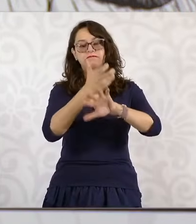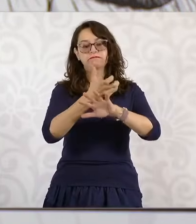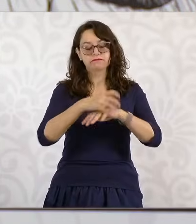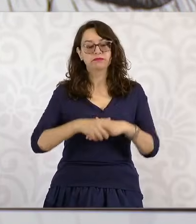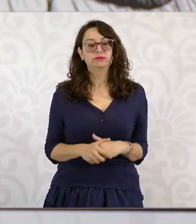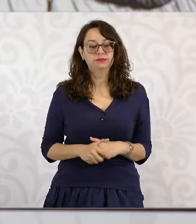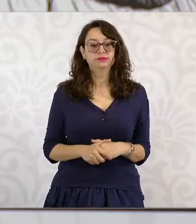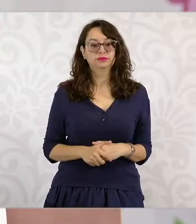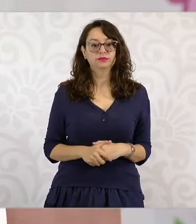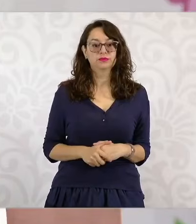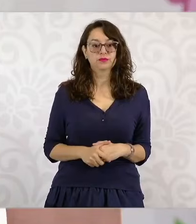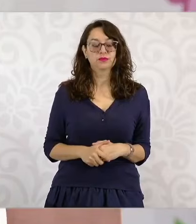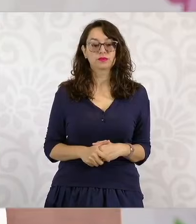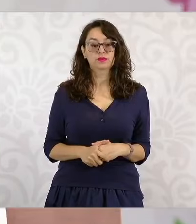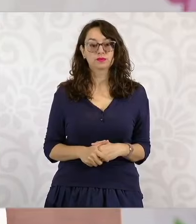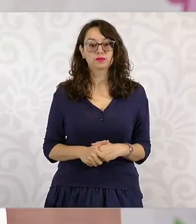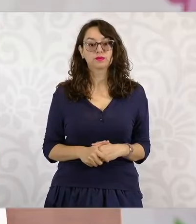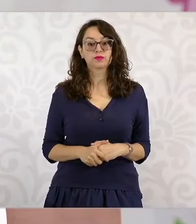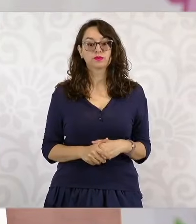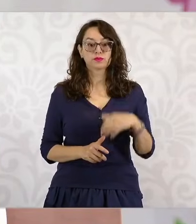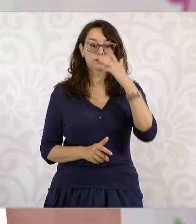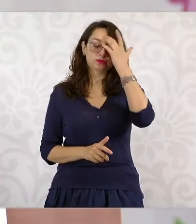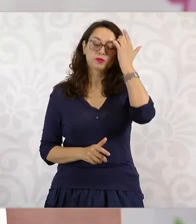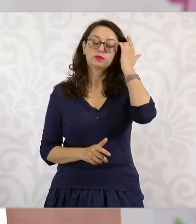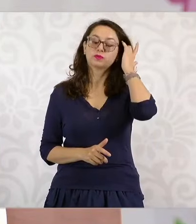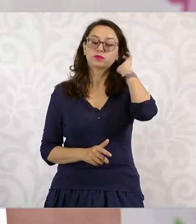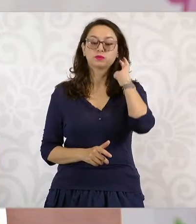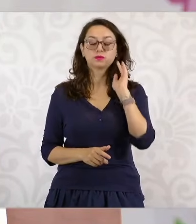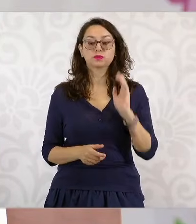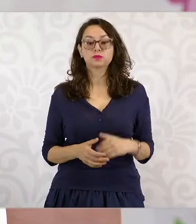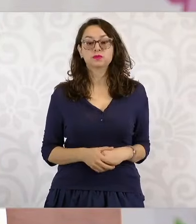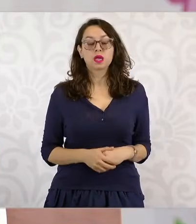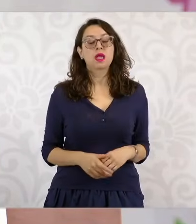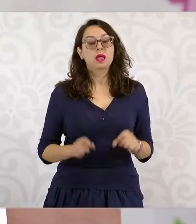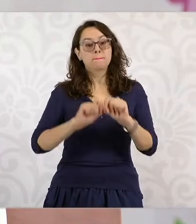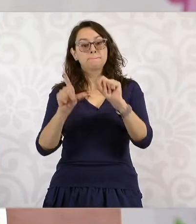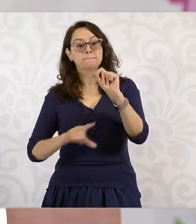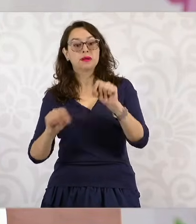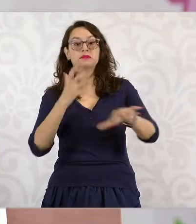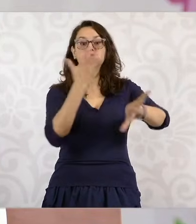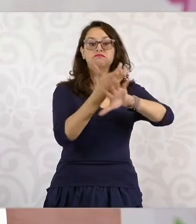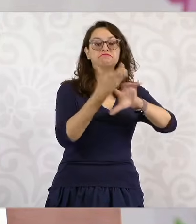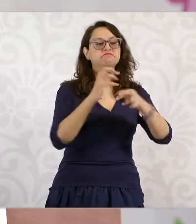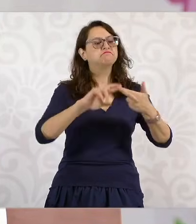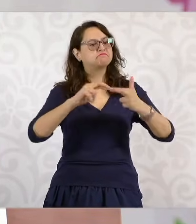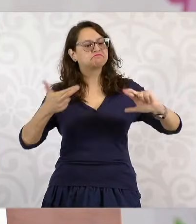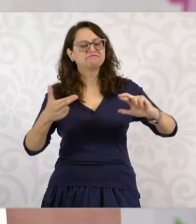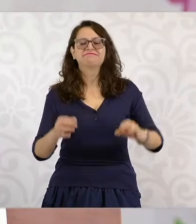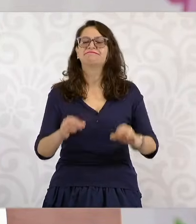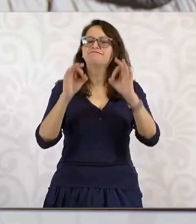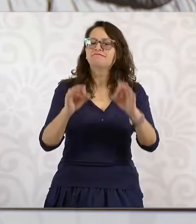La buena relación entre ambas naciones, entre México y Estados Unidos, se basa, entre otras